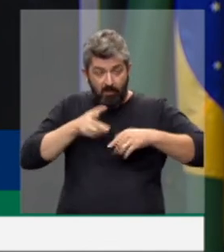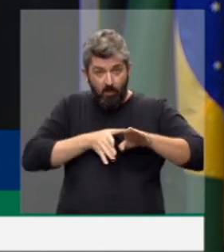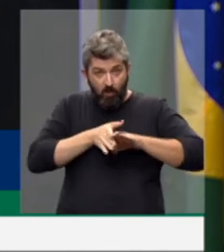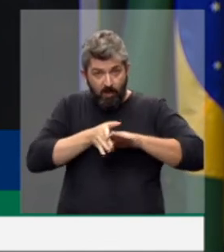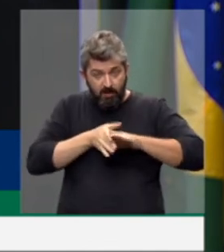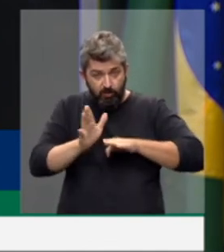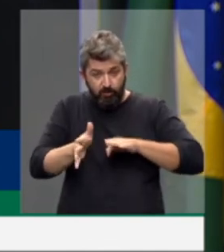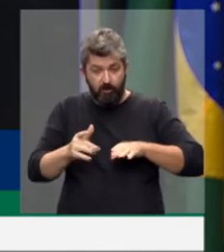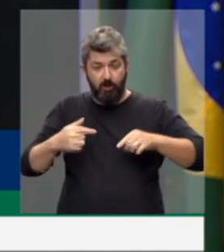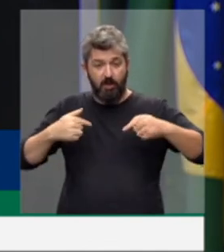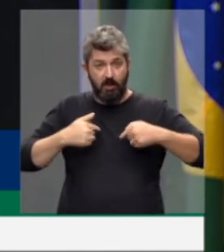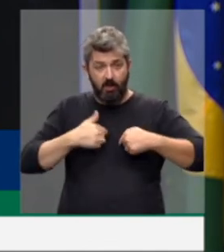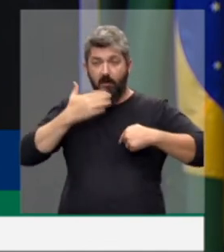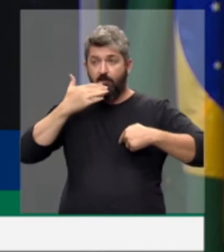DA OCDE, QUE AUMENTA O